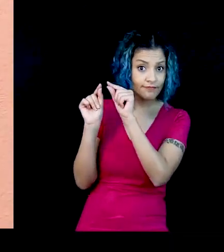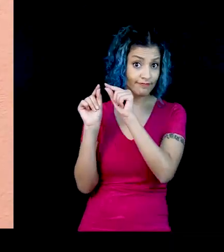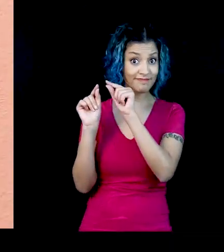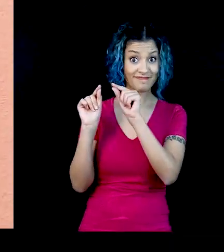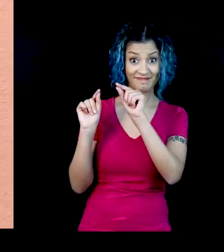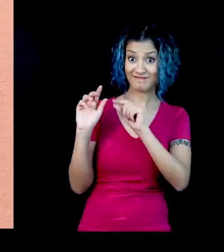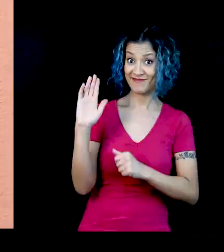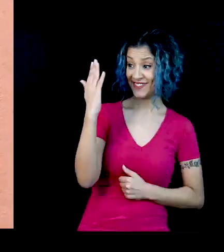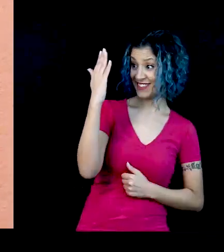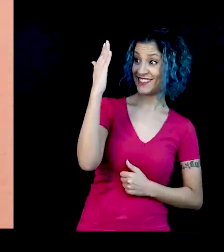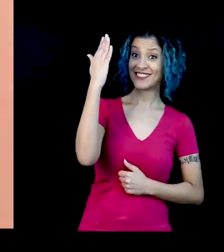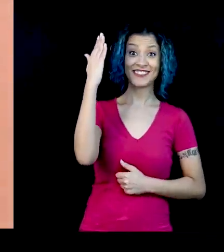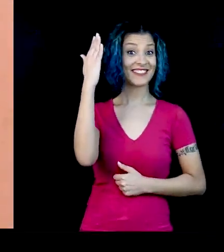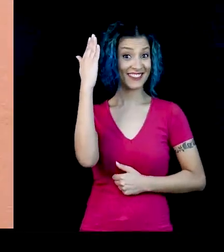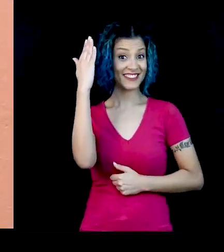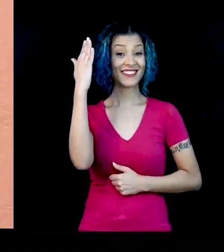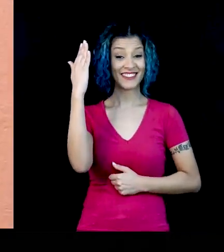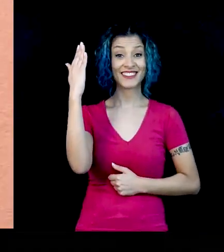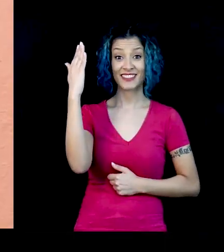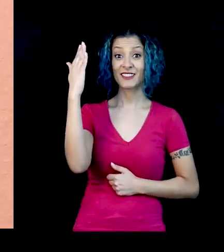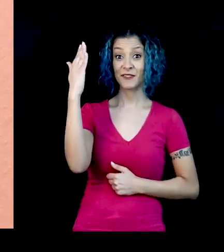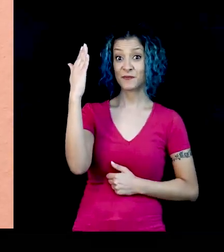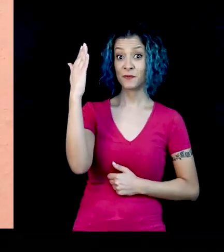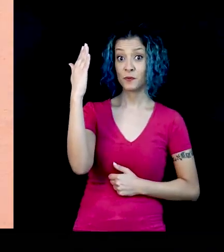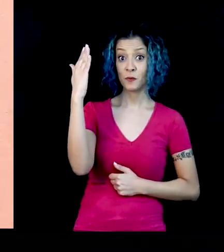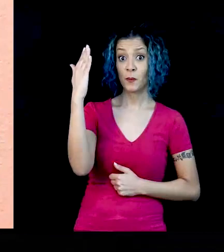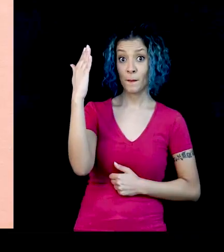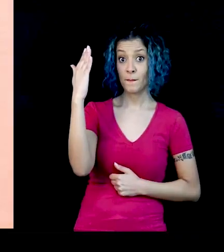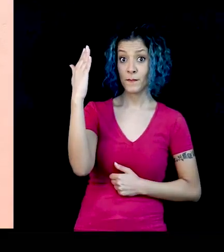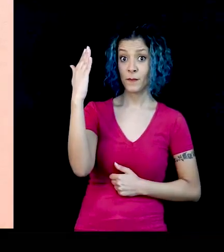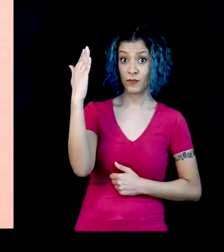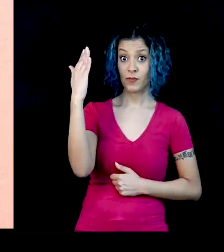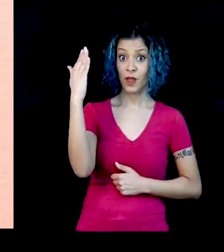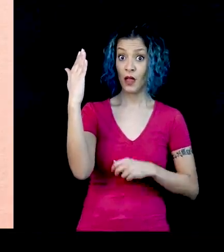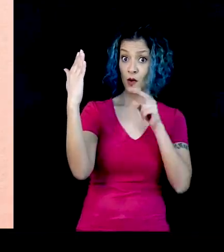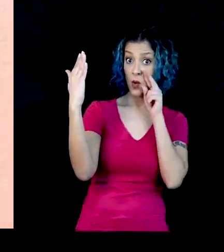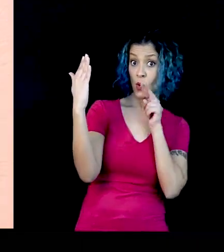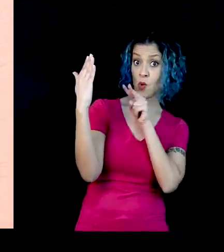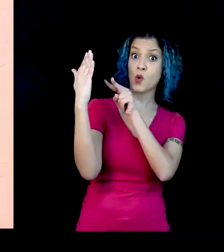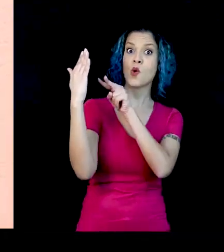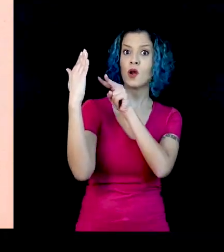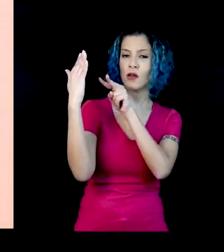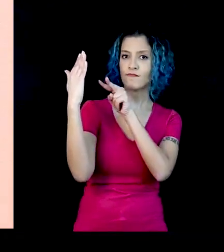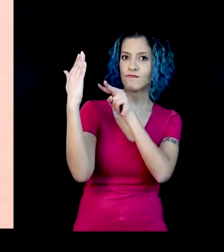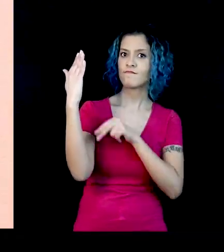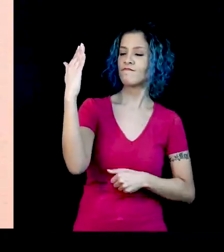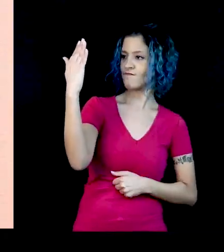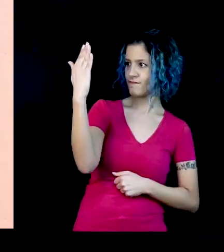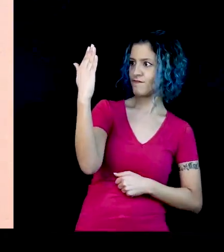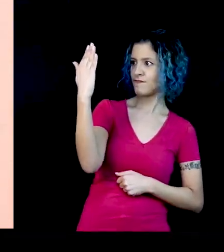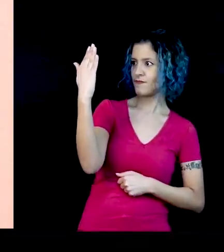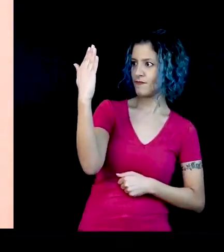Um espelho. Você vai ficar diante do espelho